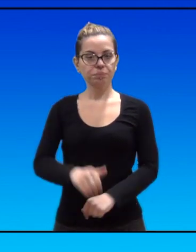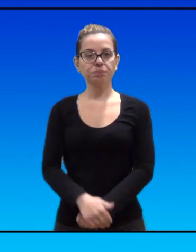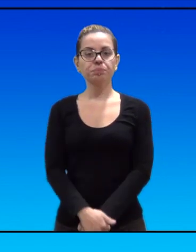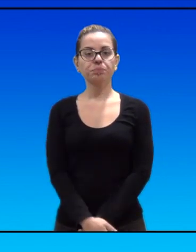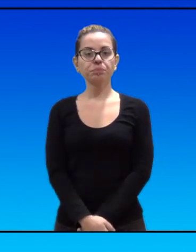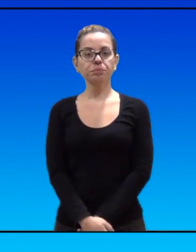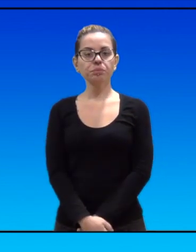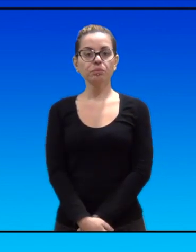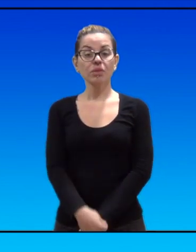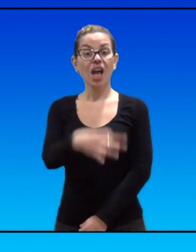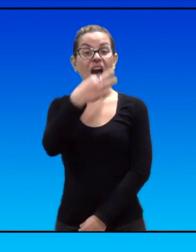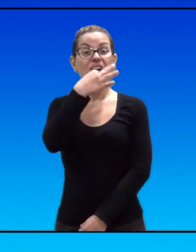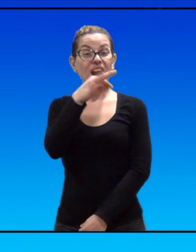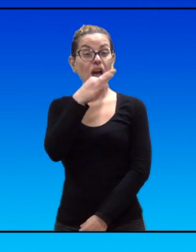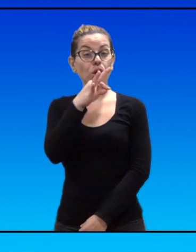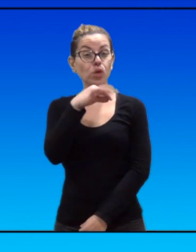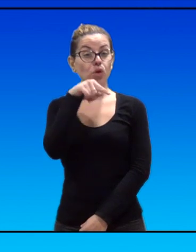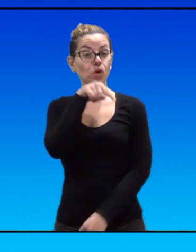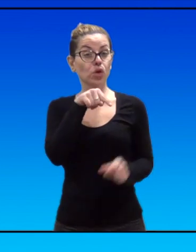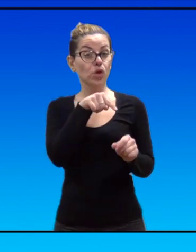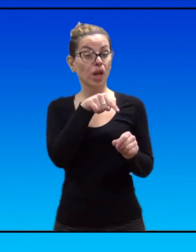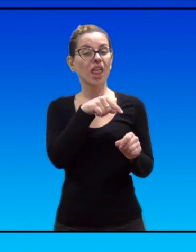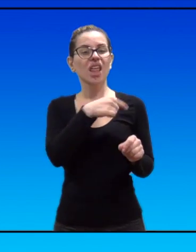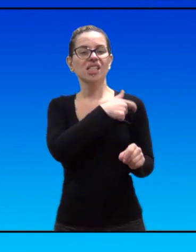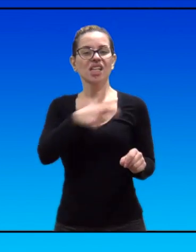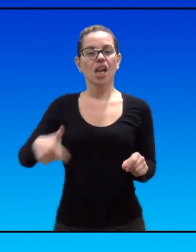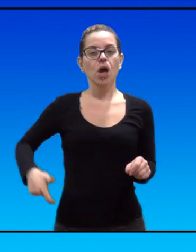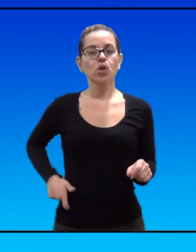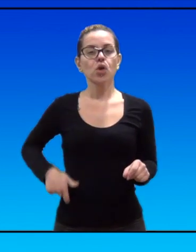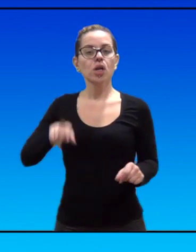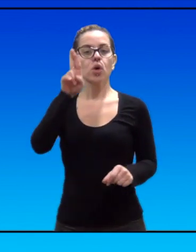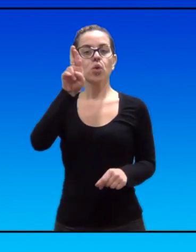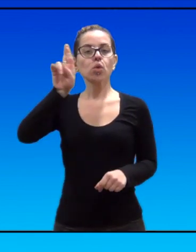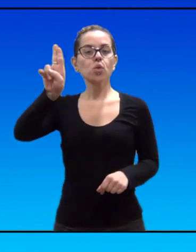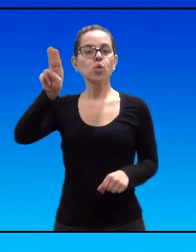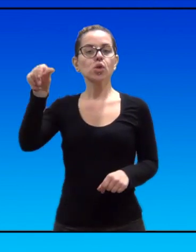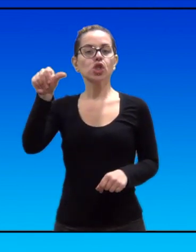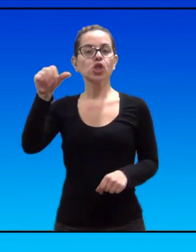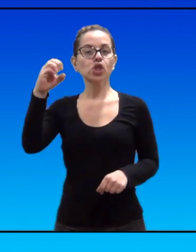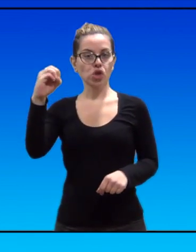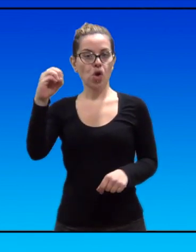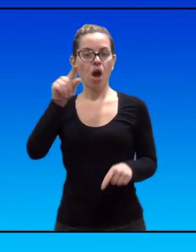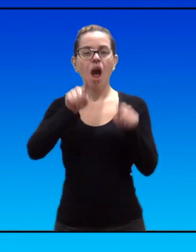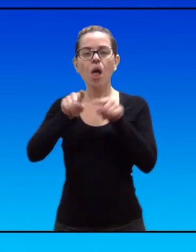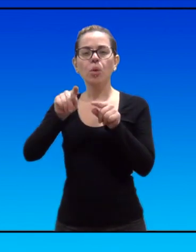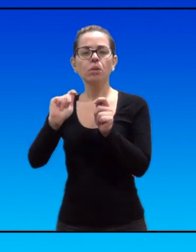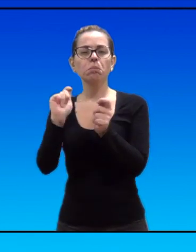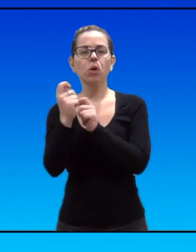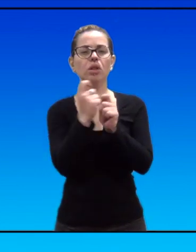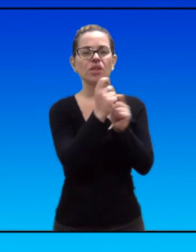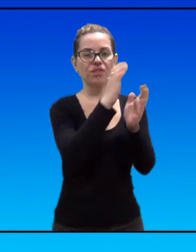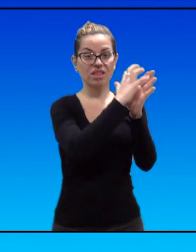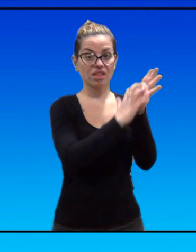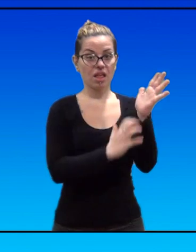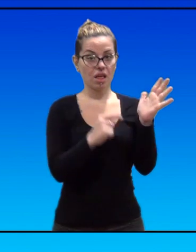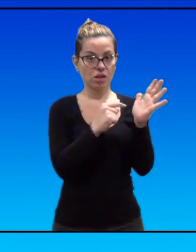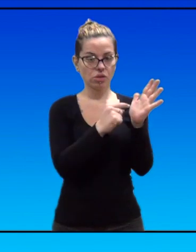e al Relatore, Sen. Russo, che ha presentato alcune modifiche al Testo,